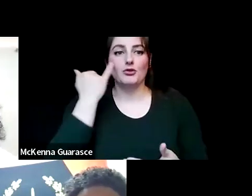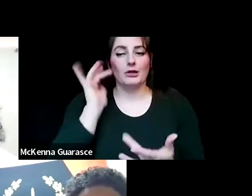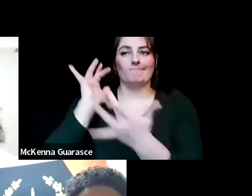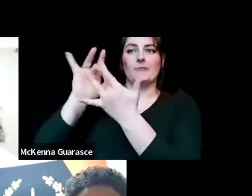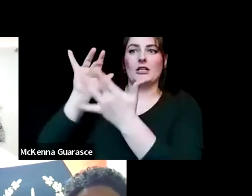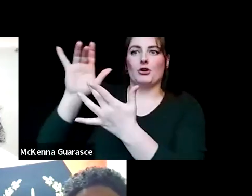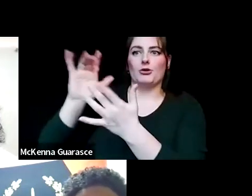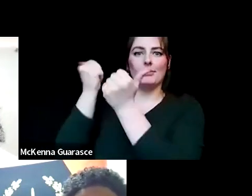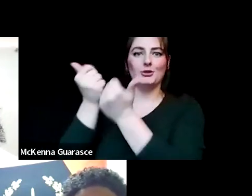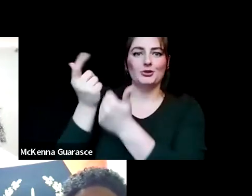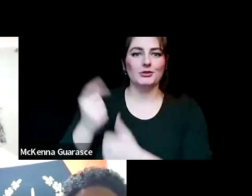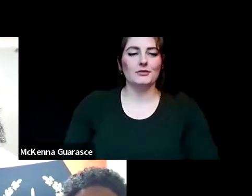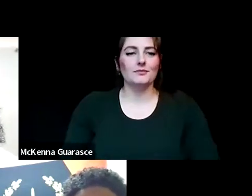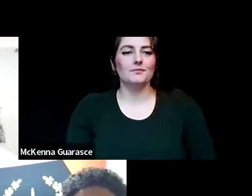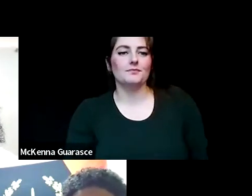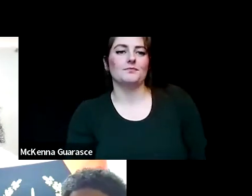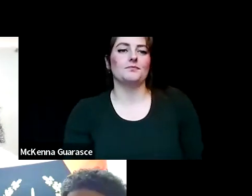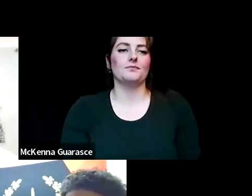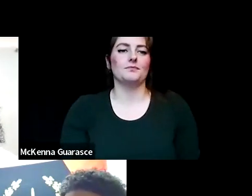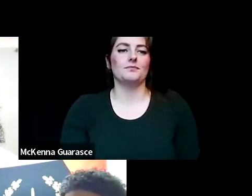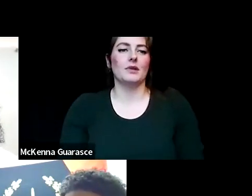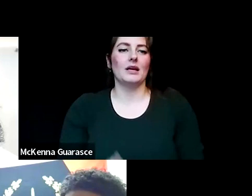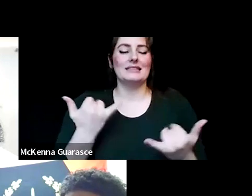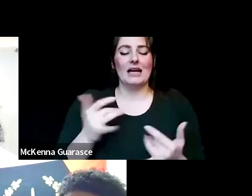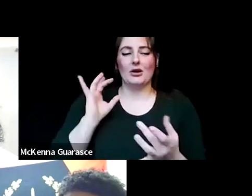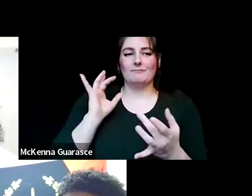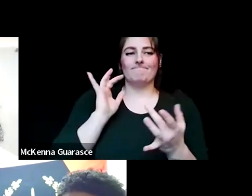En cuanto a conexión y colaboración,